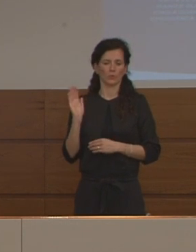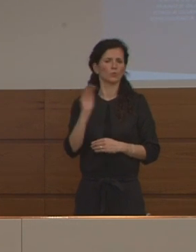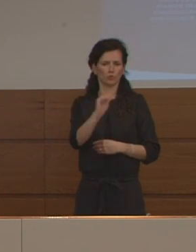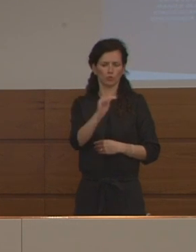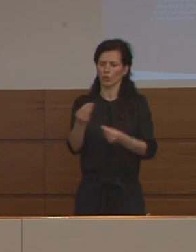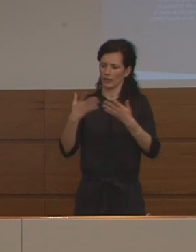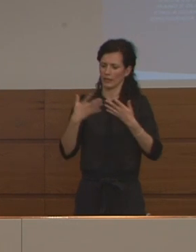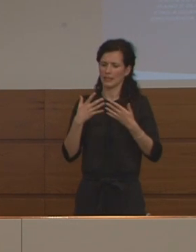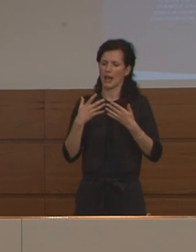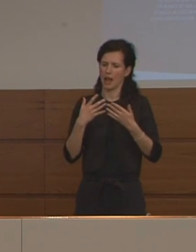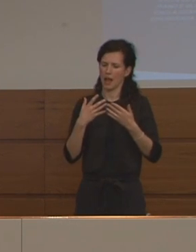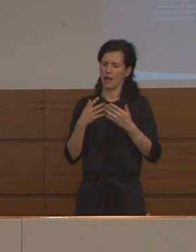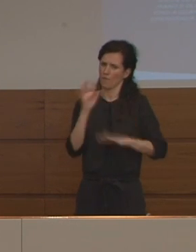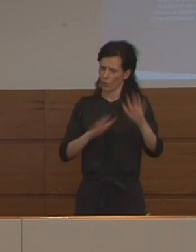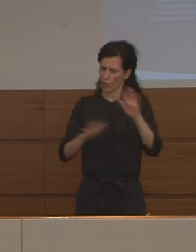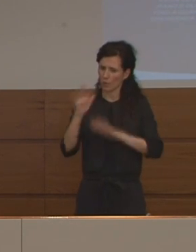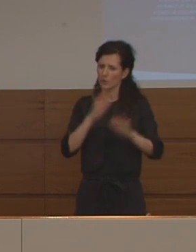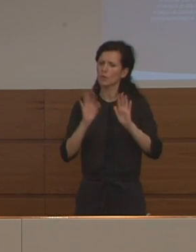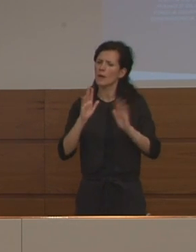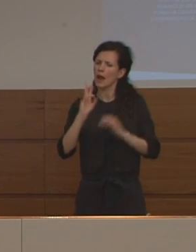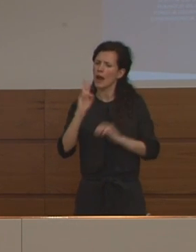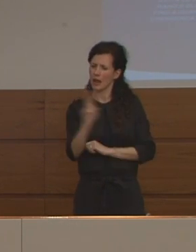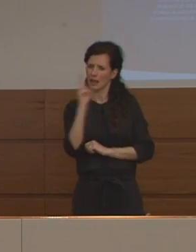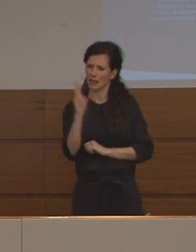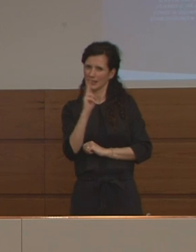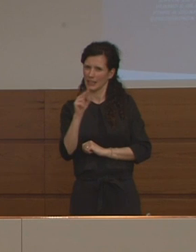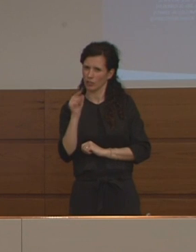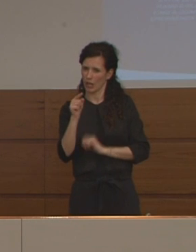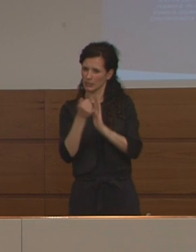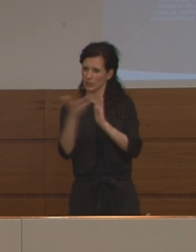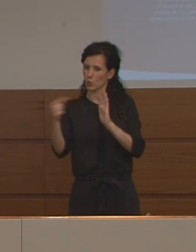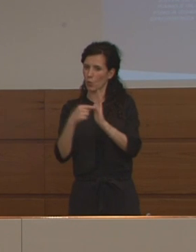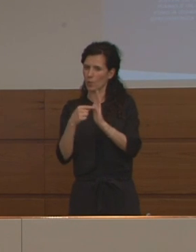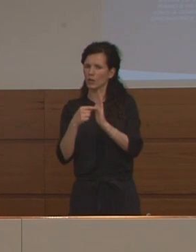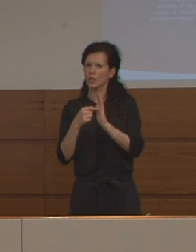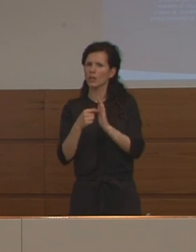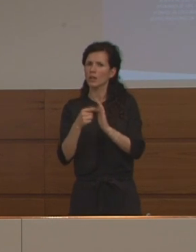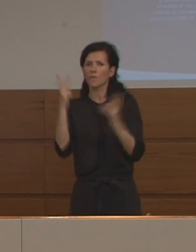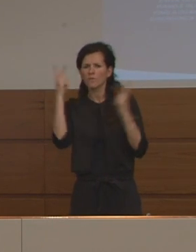decessi, quanto sono reali? Ad esempio, tra questi rientrano anche le persone che